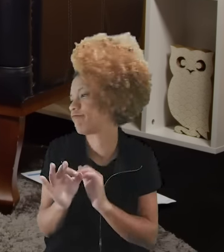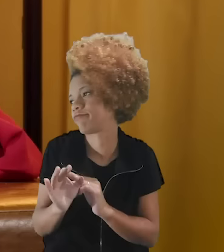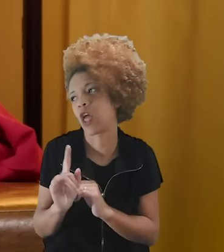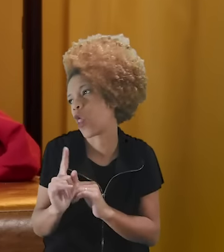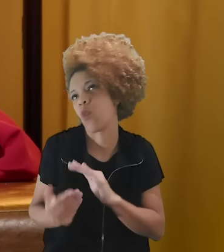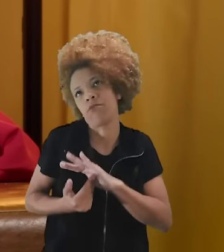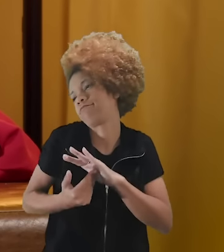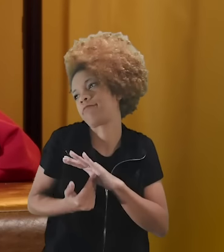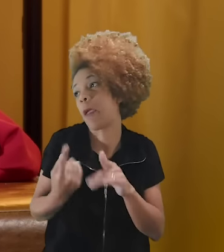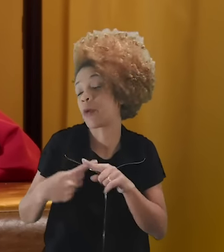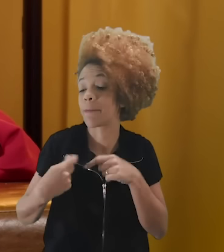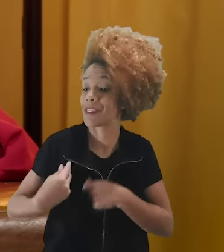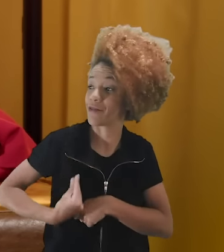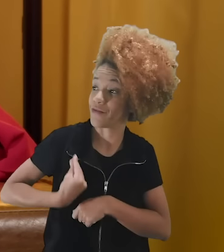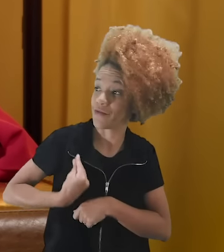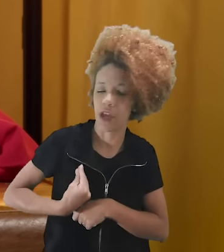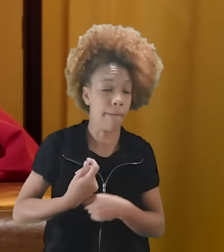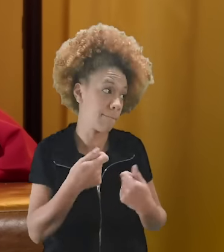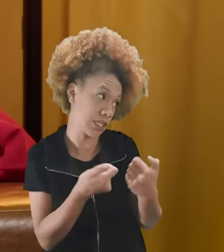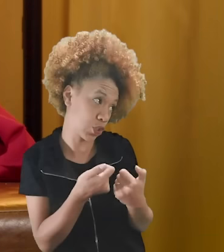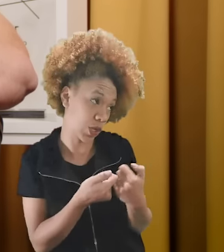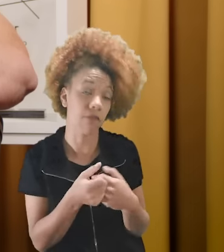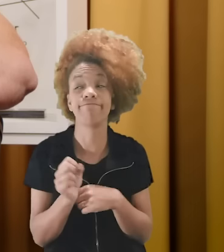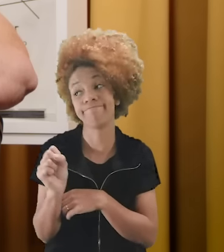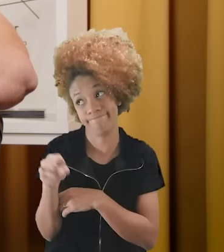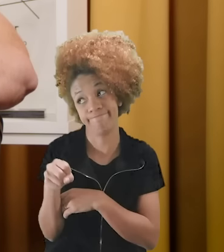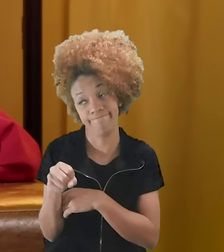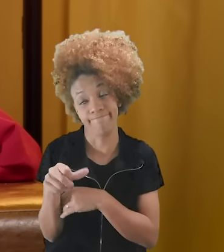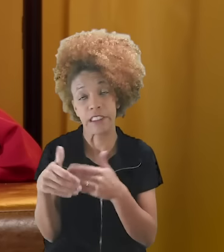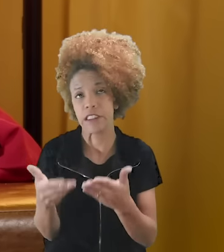não é o suficiente porque você tem que vivenciar a situação Então você tem que jogar jog né então